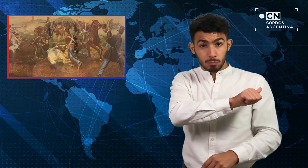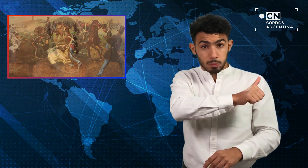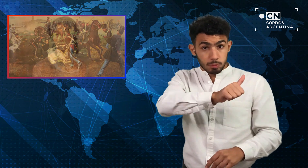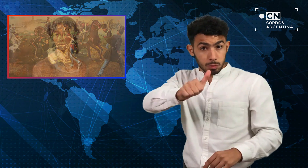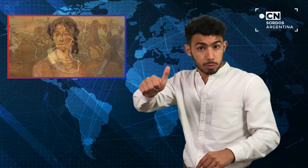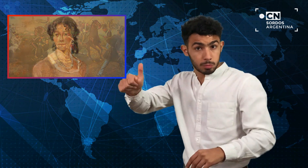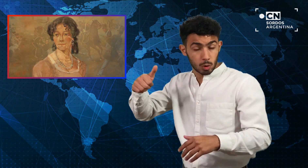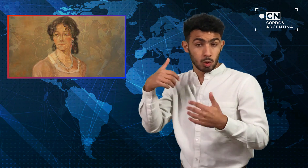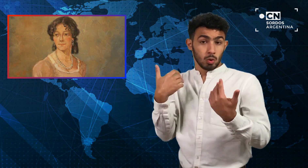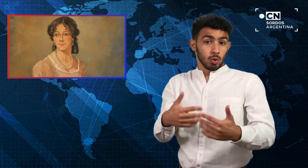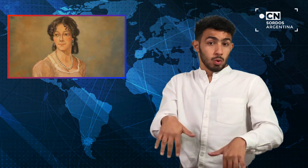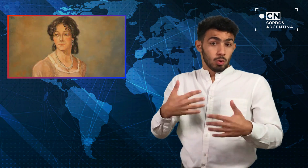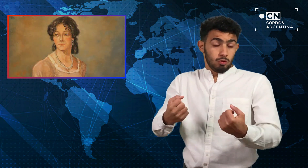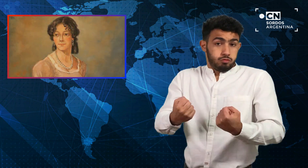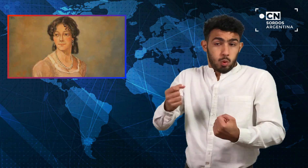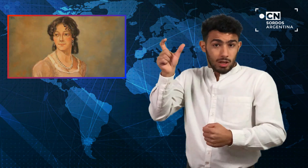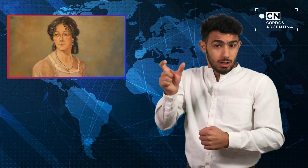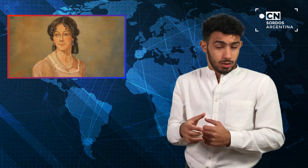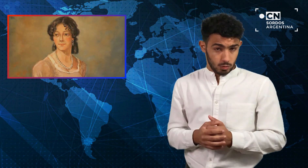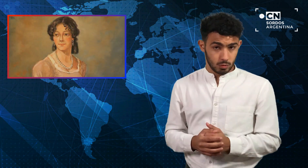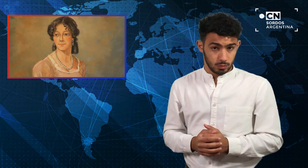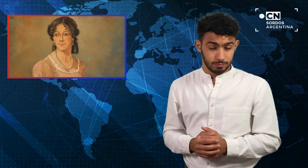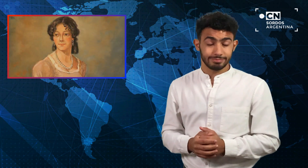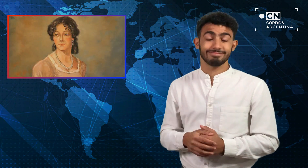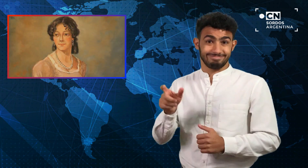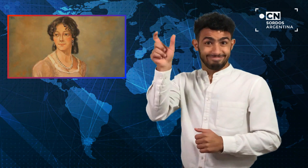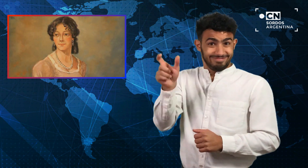los ideales de libertad.